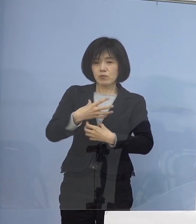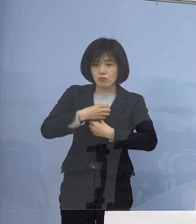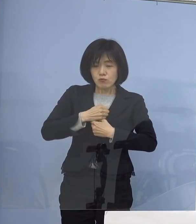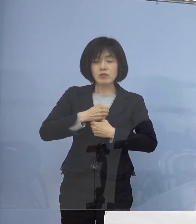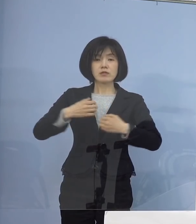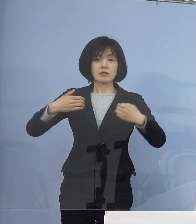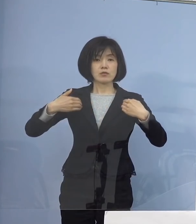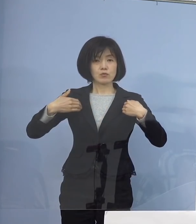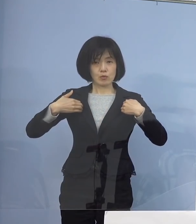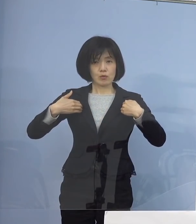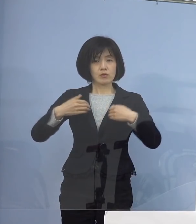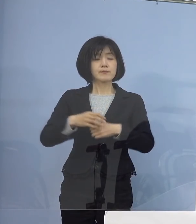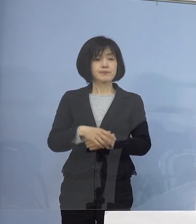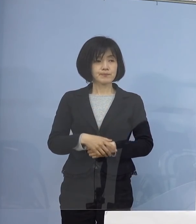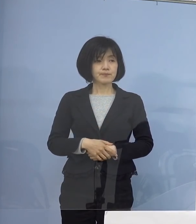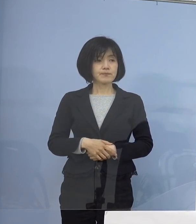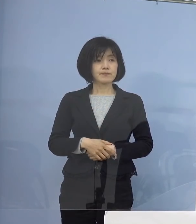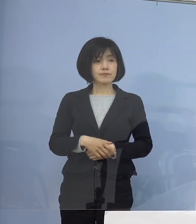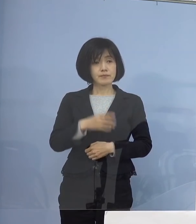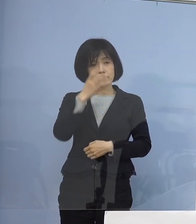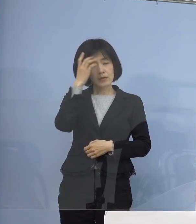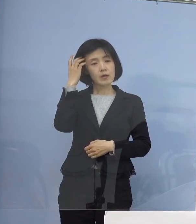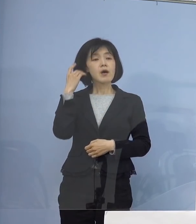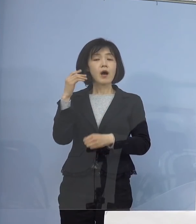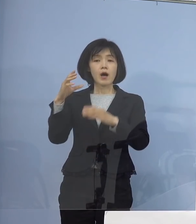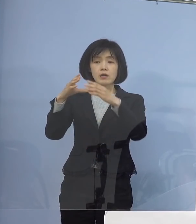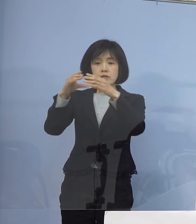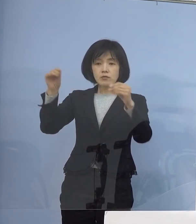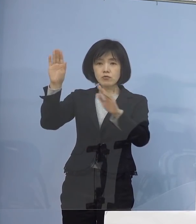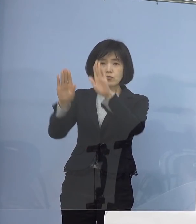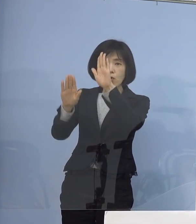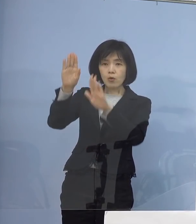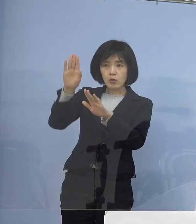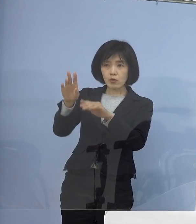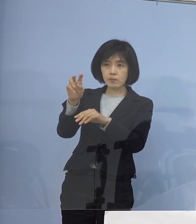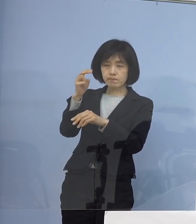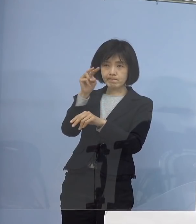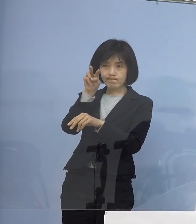本県といたしましても こうした動き しっかりと注視させていただき